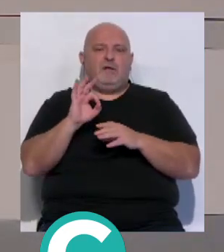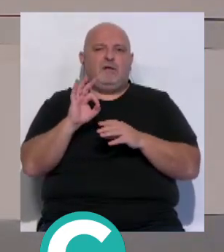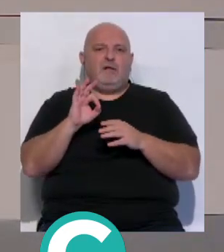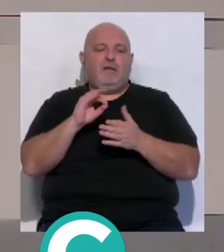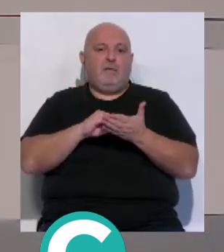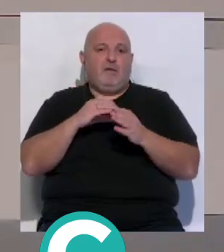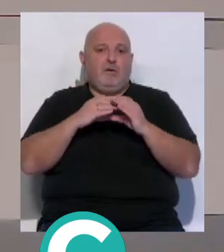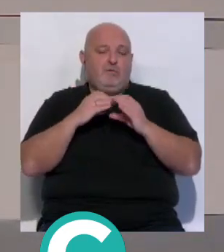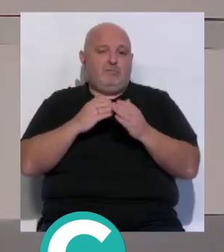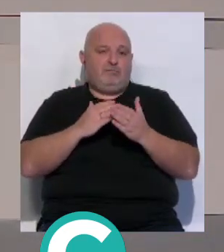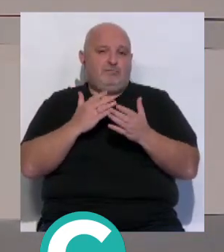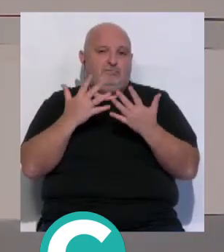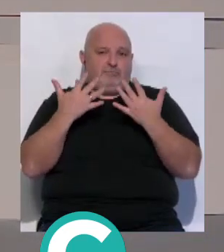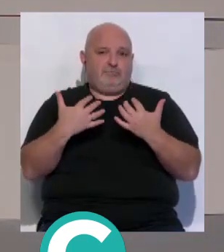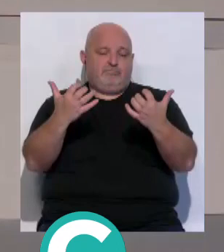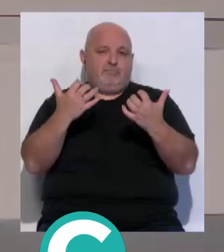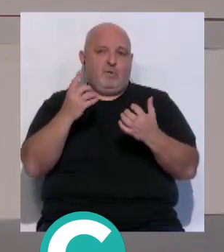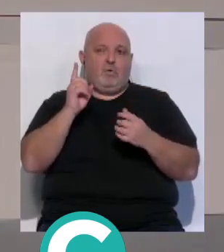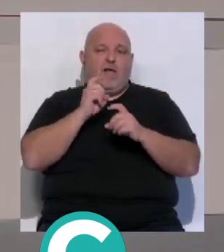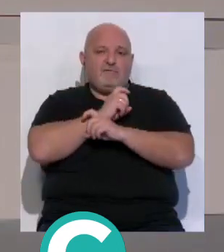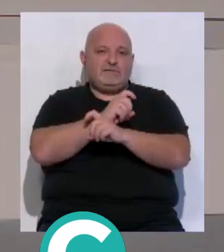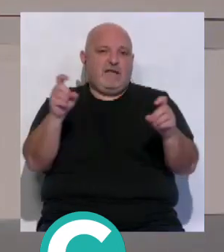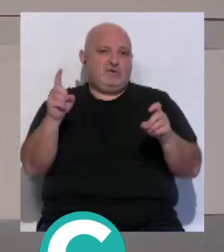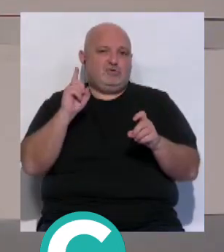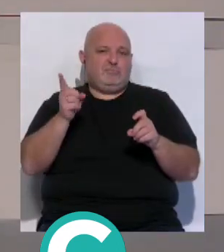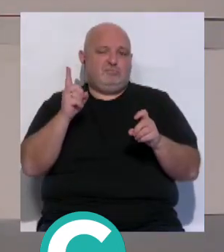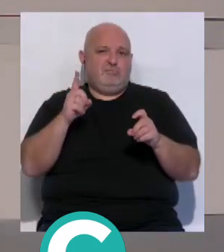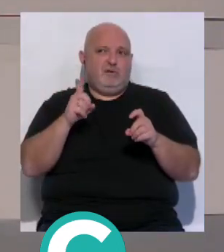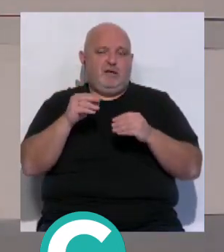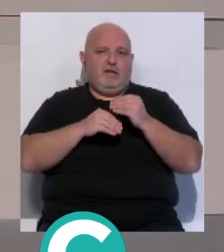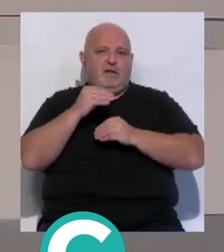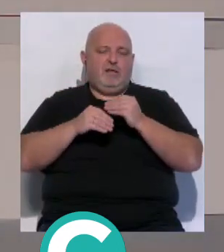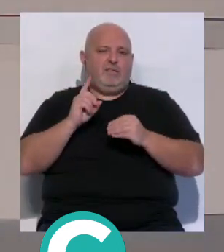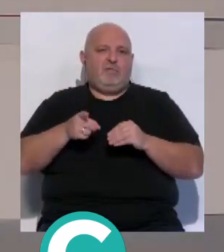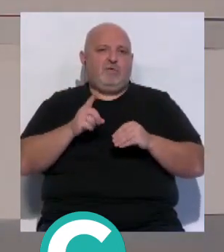medios de comunicación o sea se había anunciado que se hacía cargo de la dirección deportiva pero